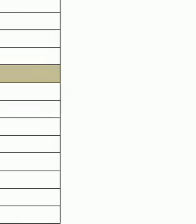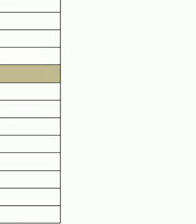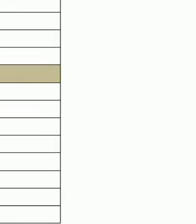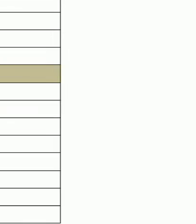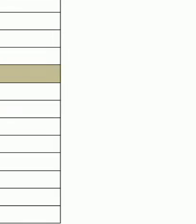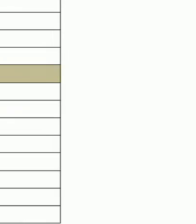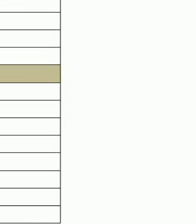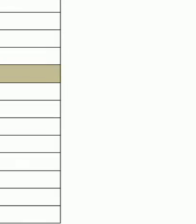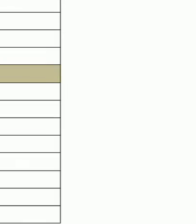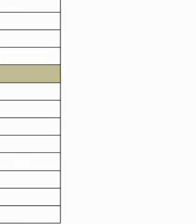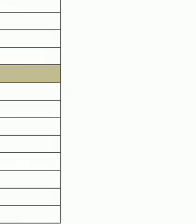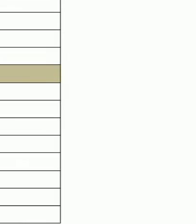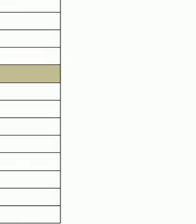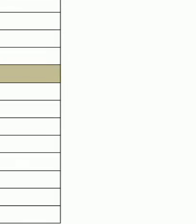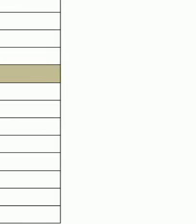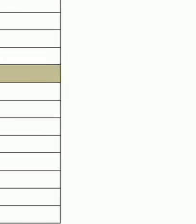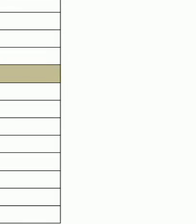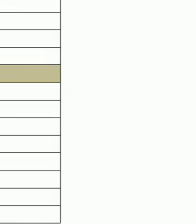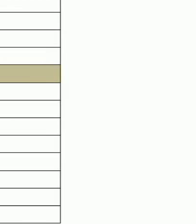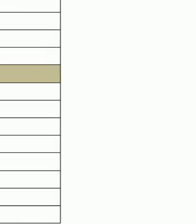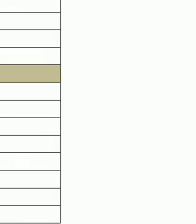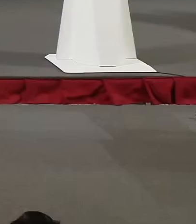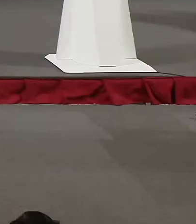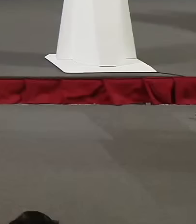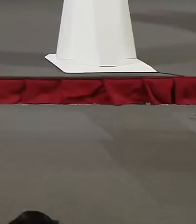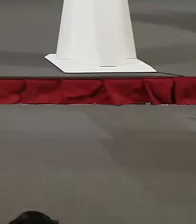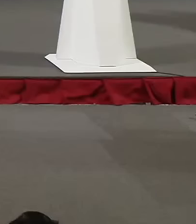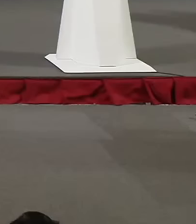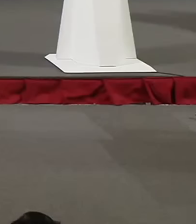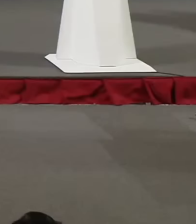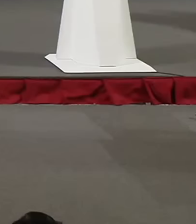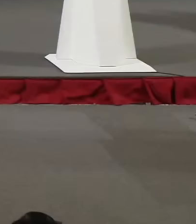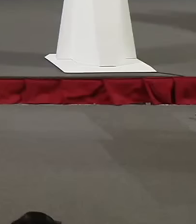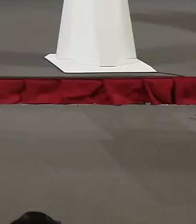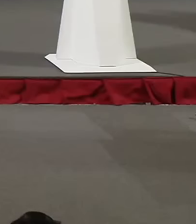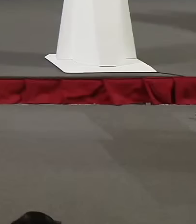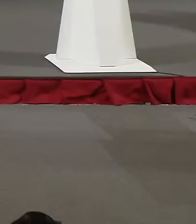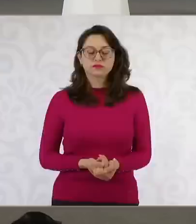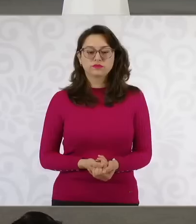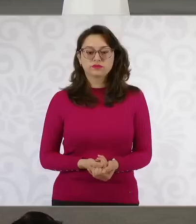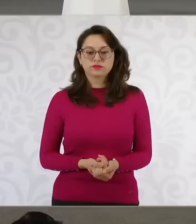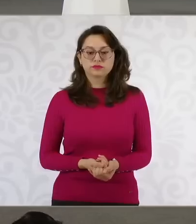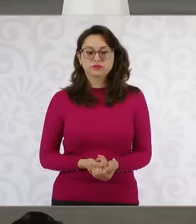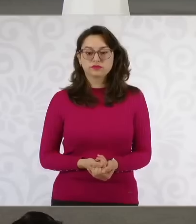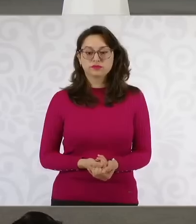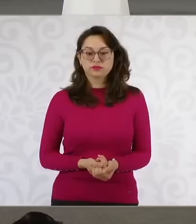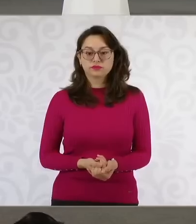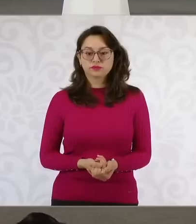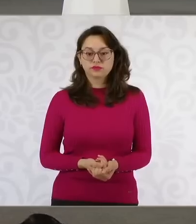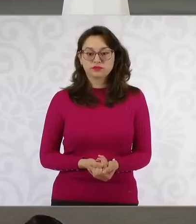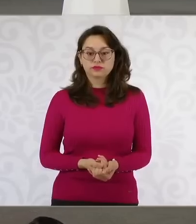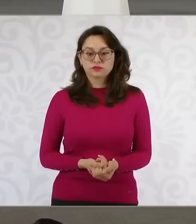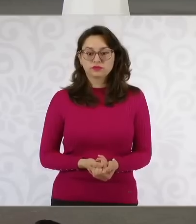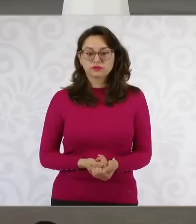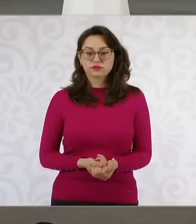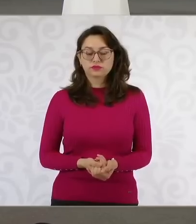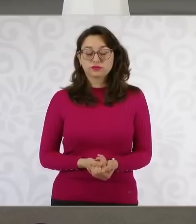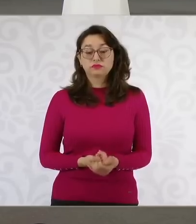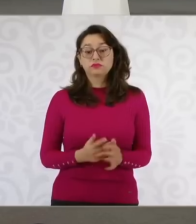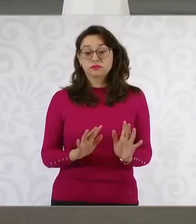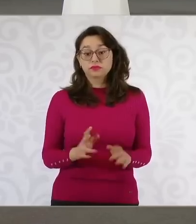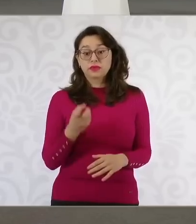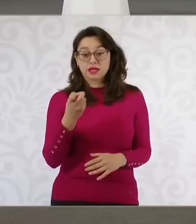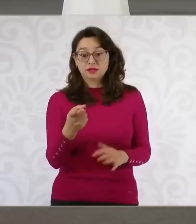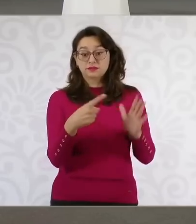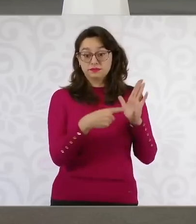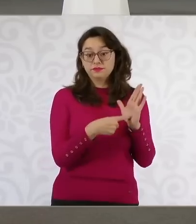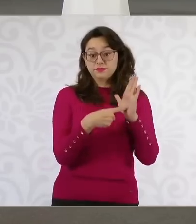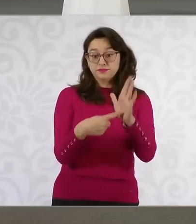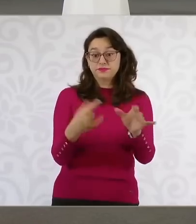Bajos Turquía Arabia Saudita y Suiza algunos de los indicadores para los pesimistas de la